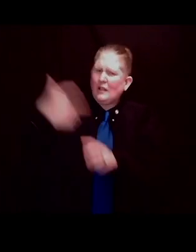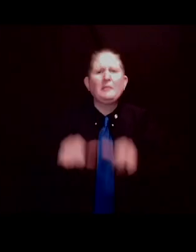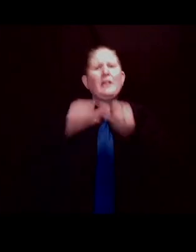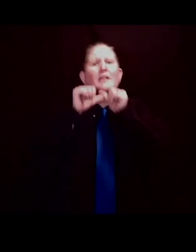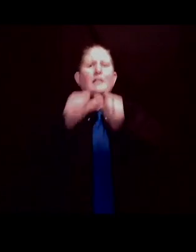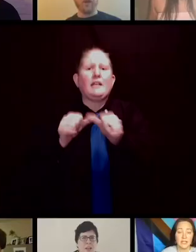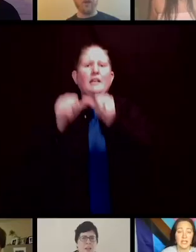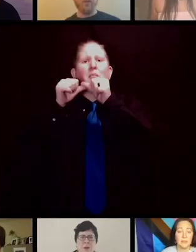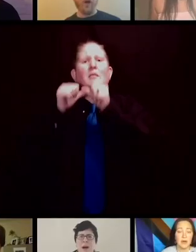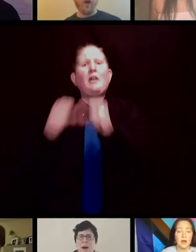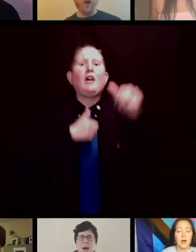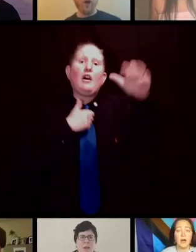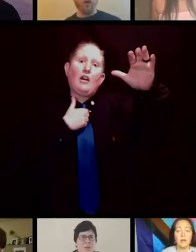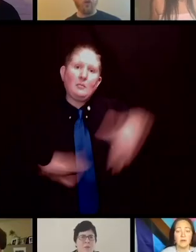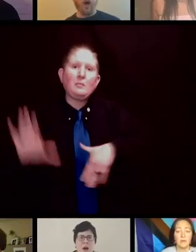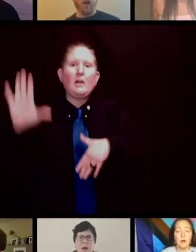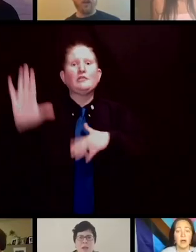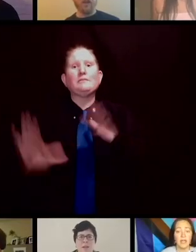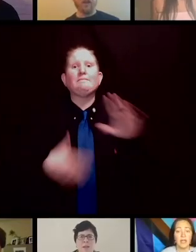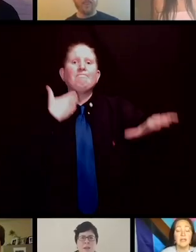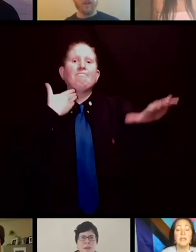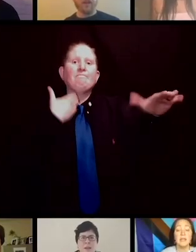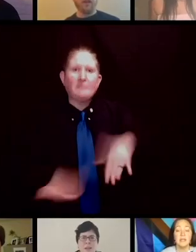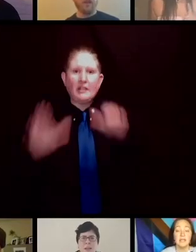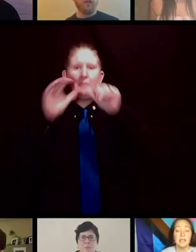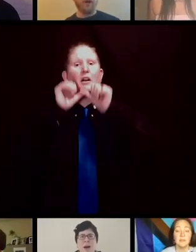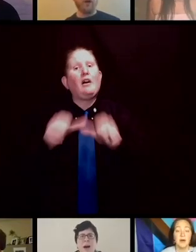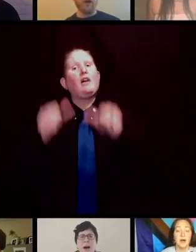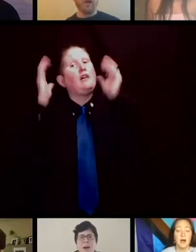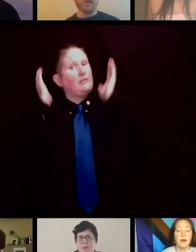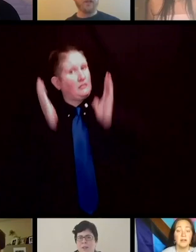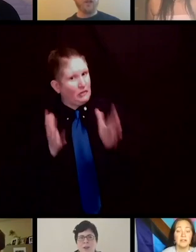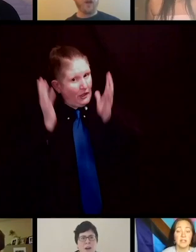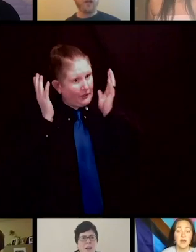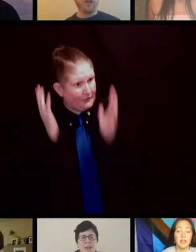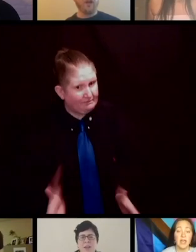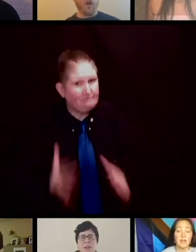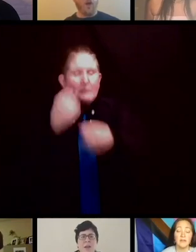Seguiré caminando, seguiré hablando